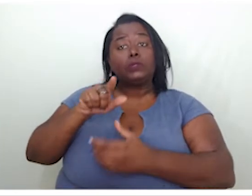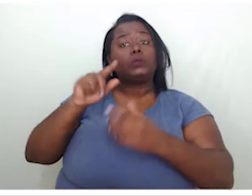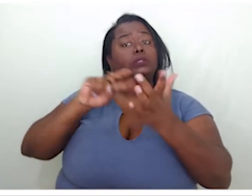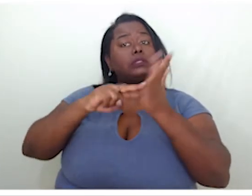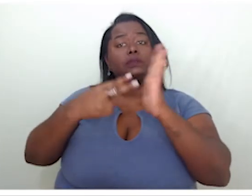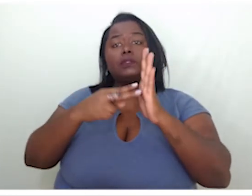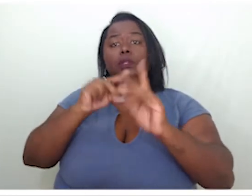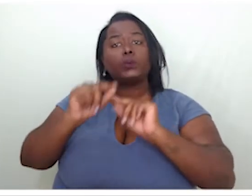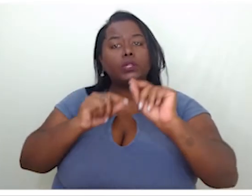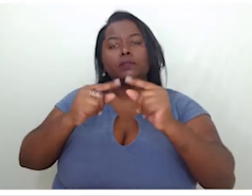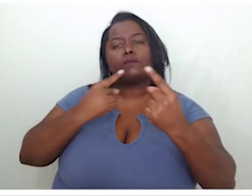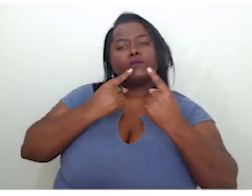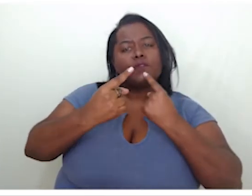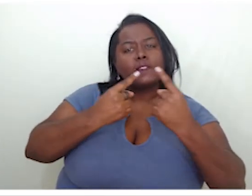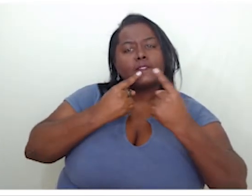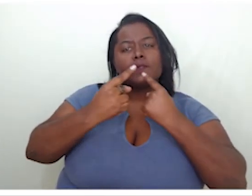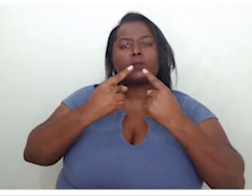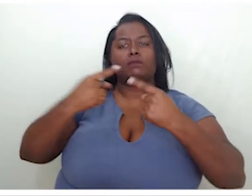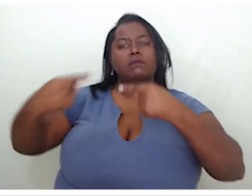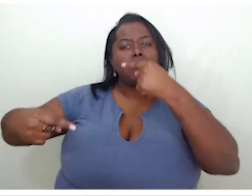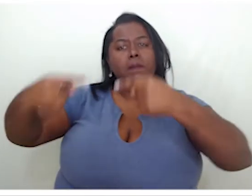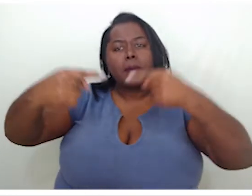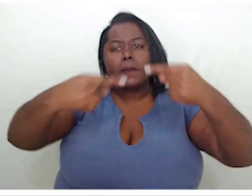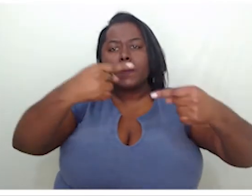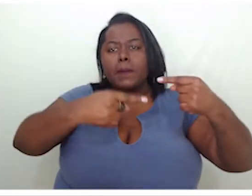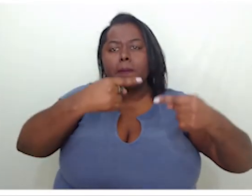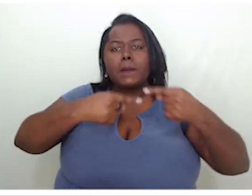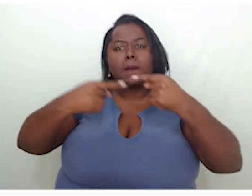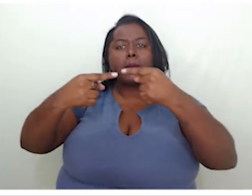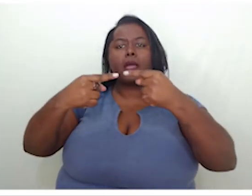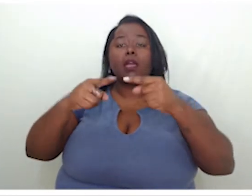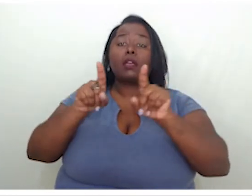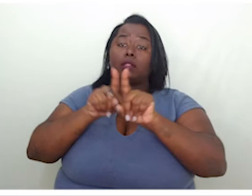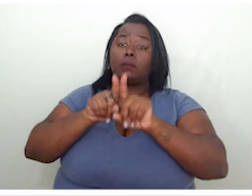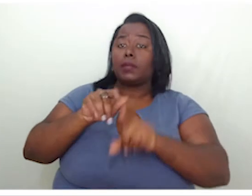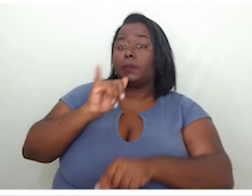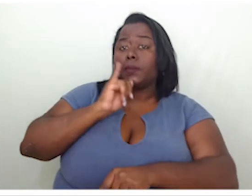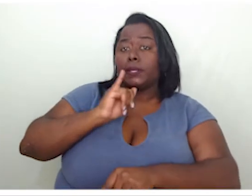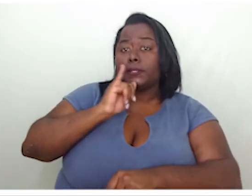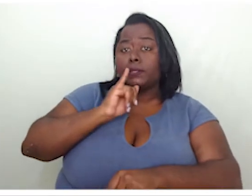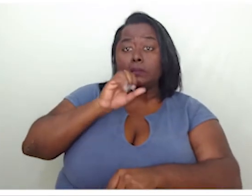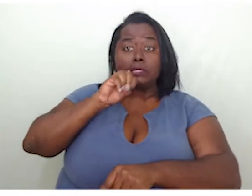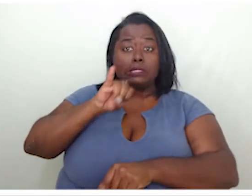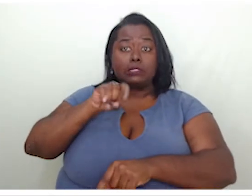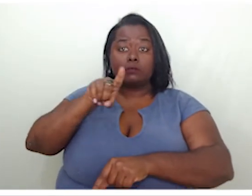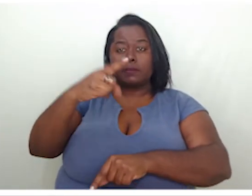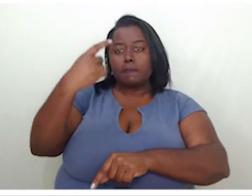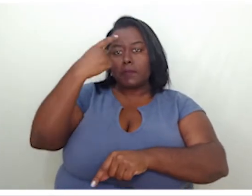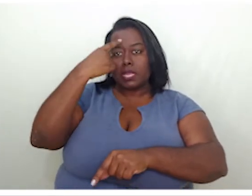si yo pienso en actividades de grupo de pares, creación en conjunto, aprendizaje colaborativo,